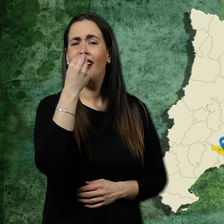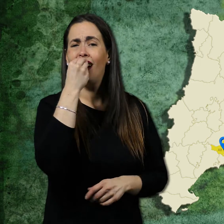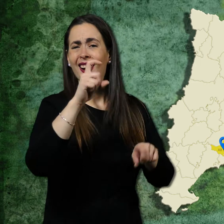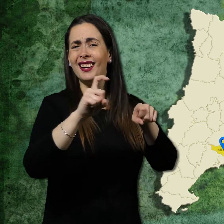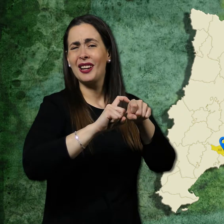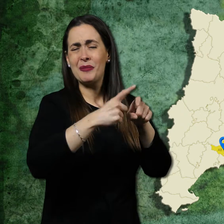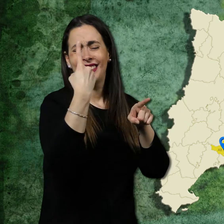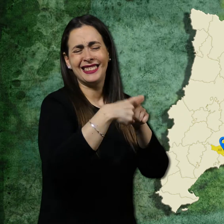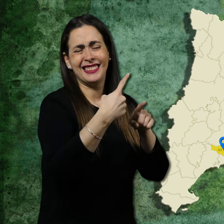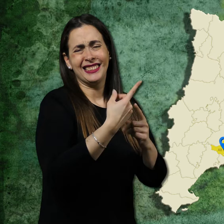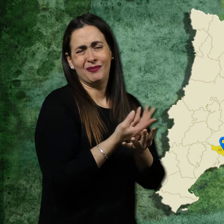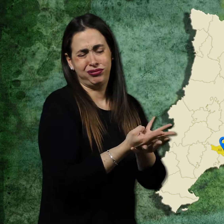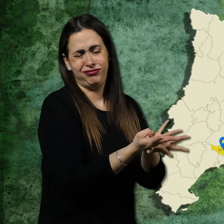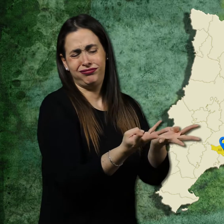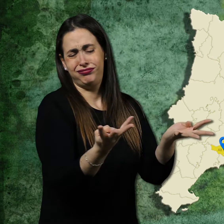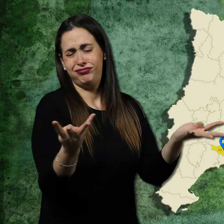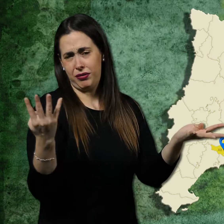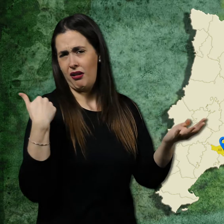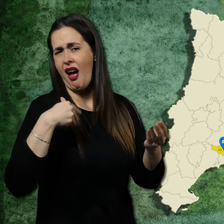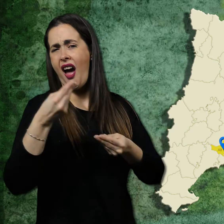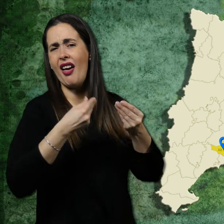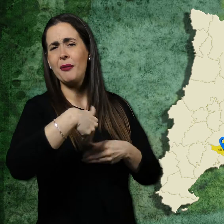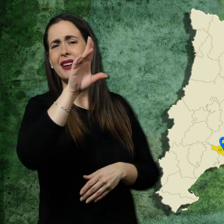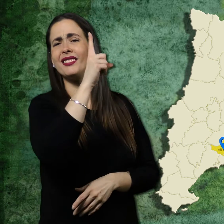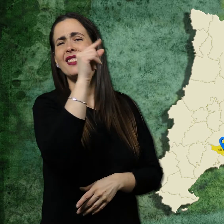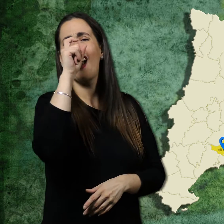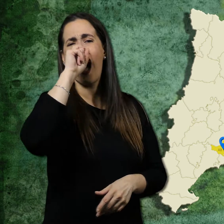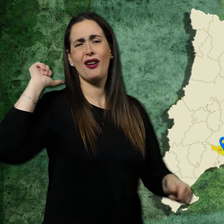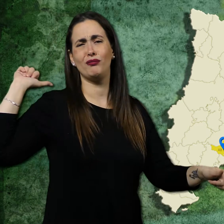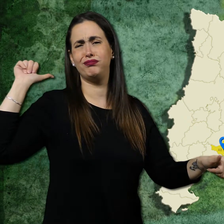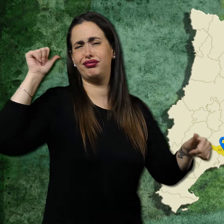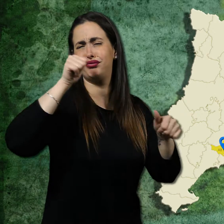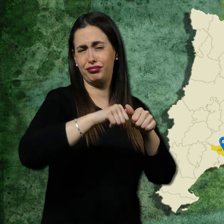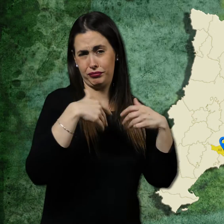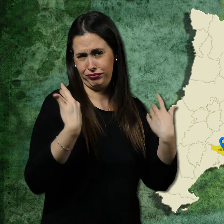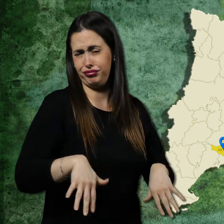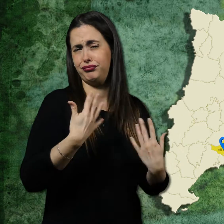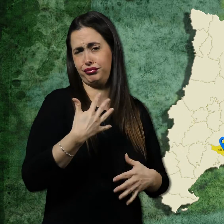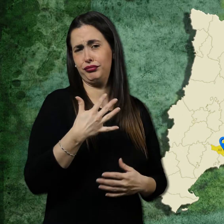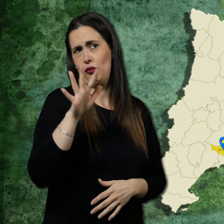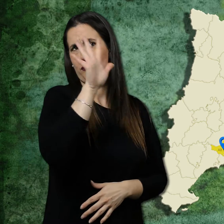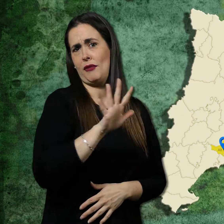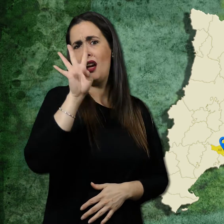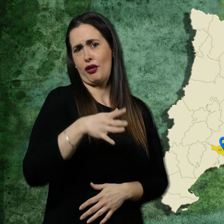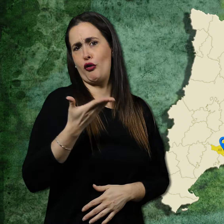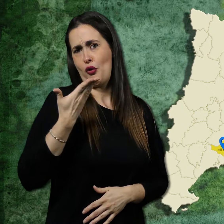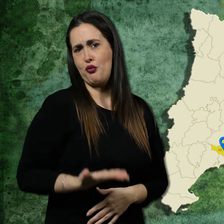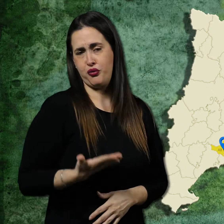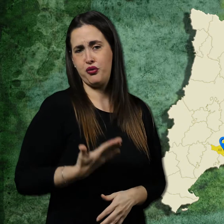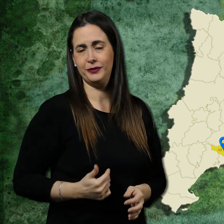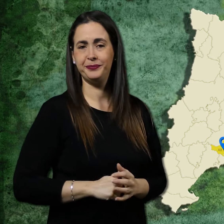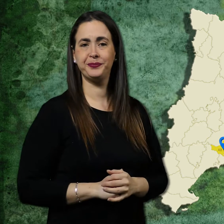i tot un esdeveniment social que la ciutat conserva i promociona.